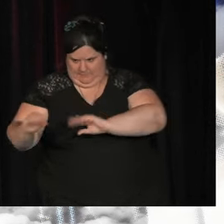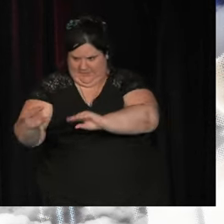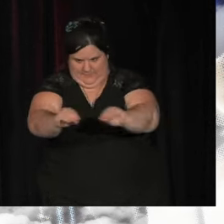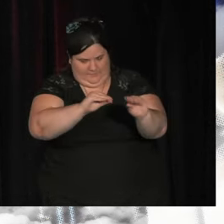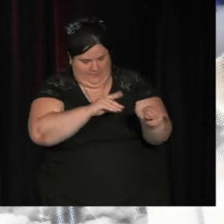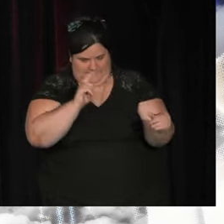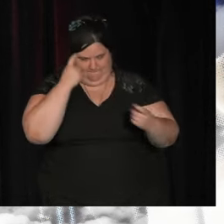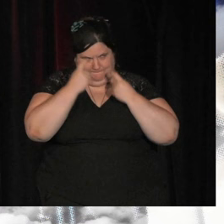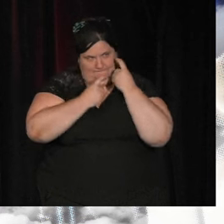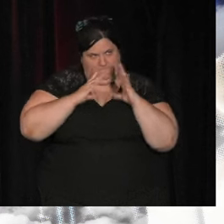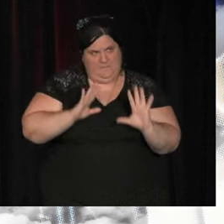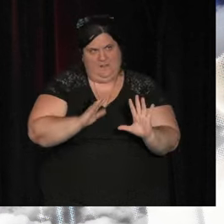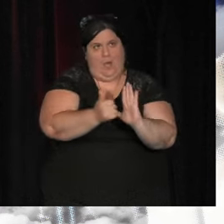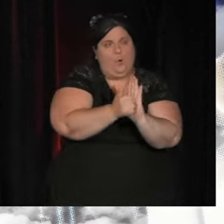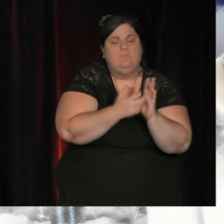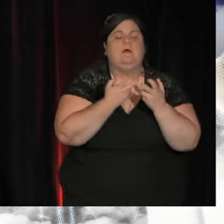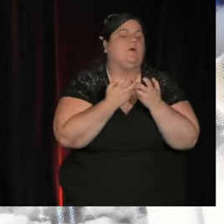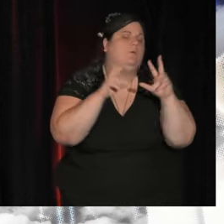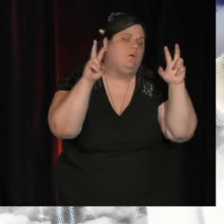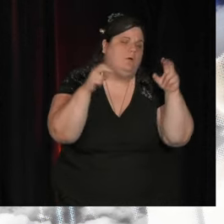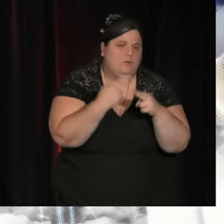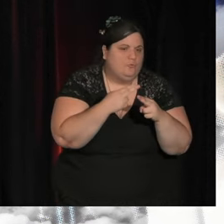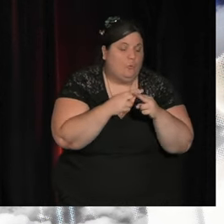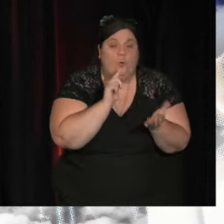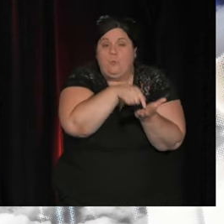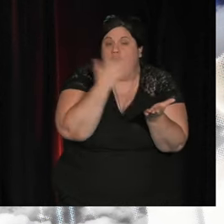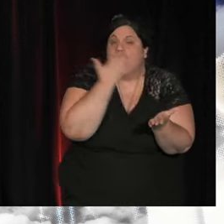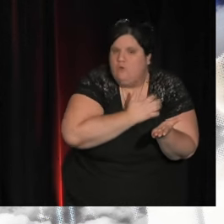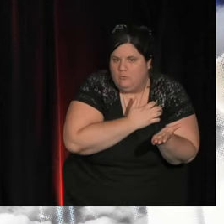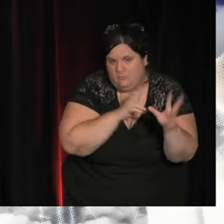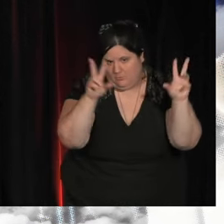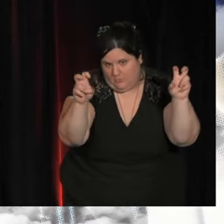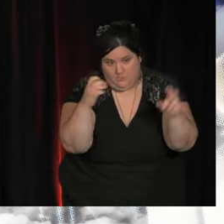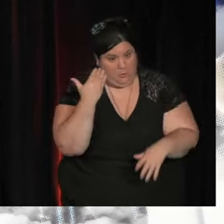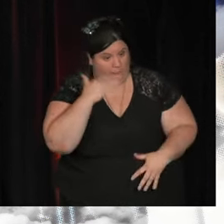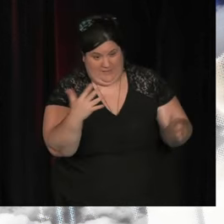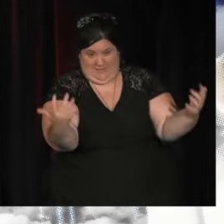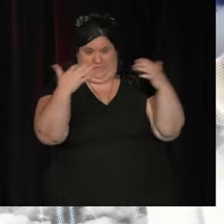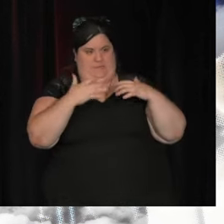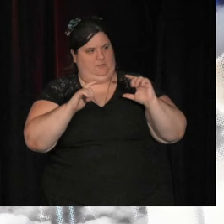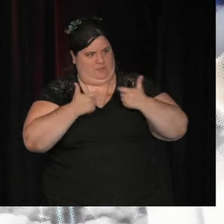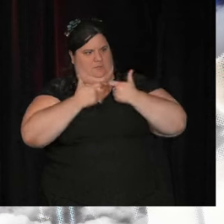ça va devenir ce qu'ils appellent des hotspots, on sait que ça va se passer à cet endroit-là, et du coup il faut créer des moments